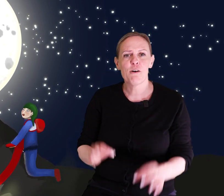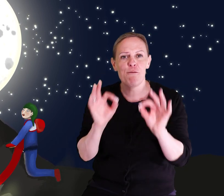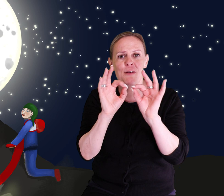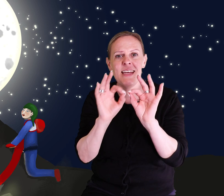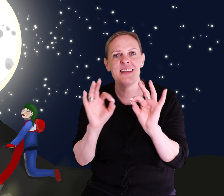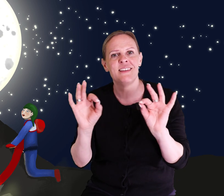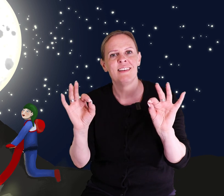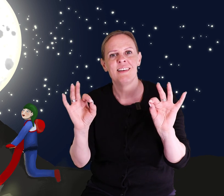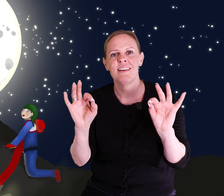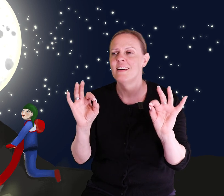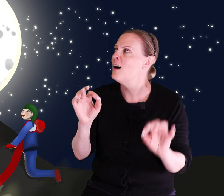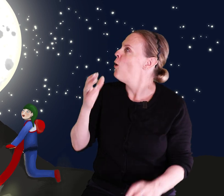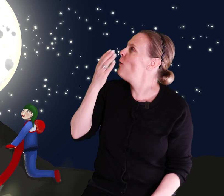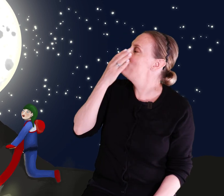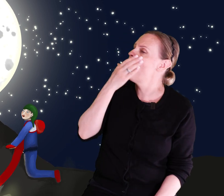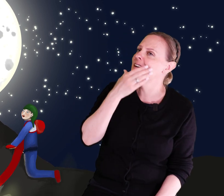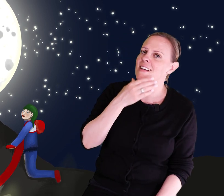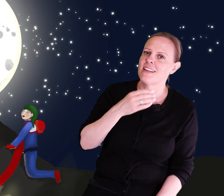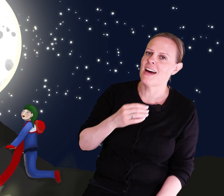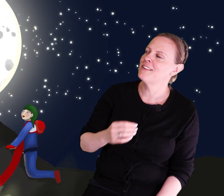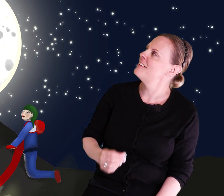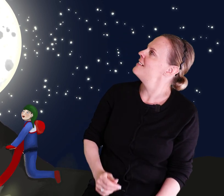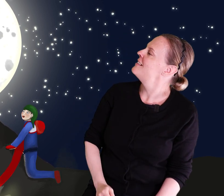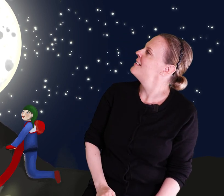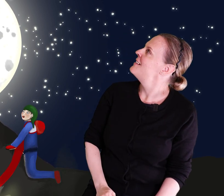det är så fint och vackert